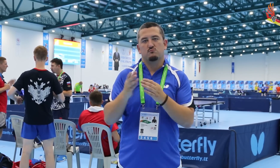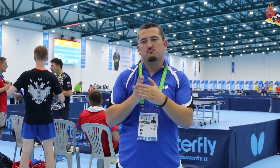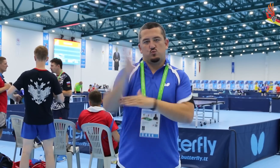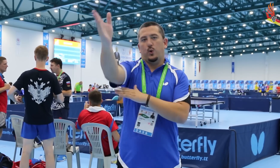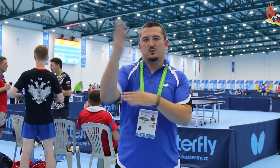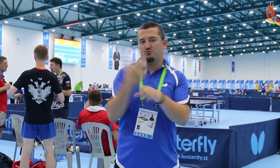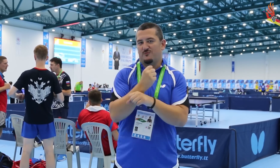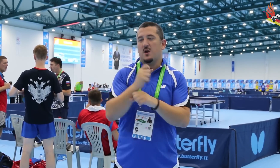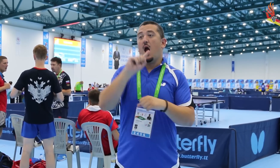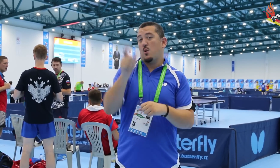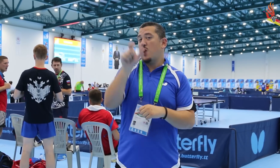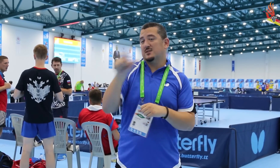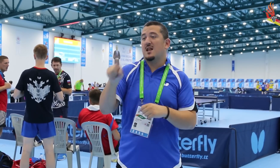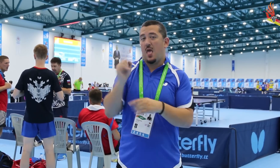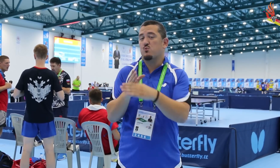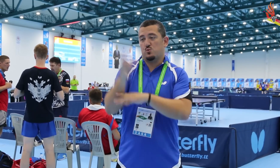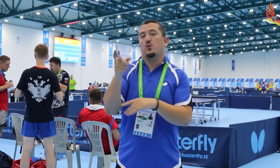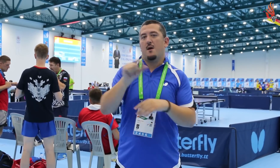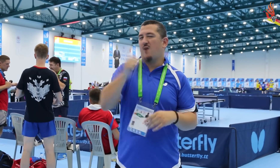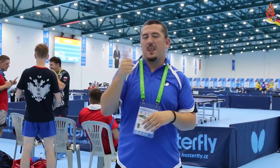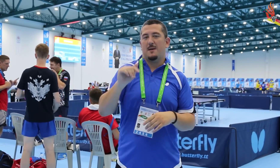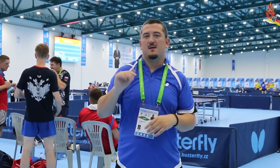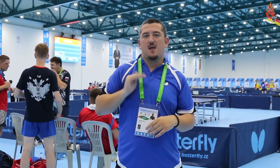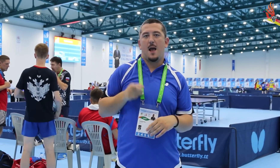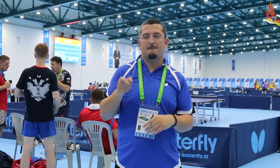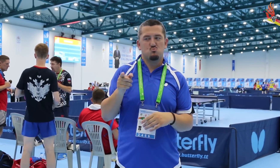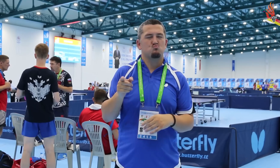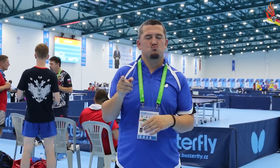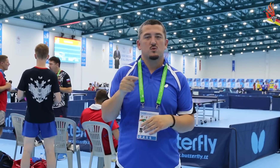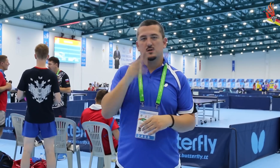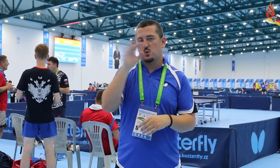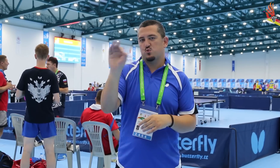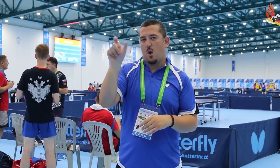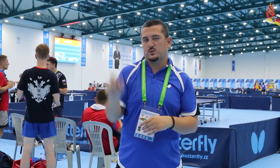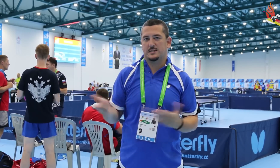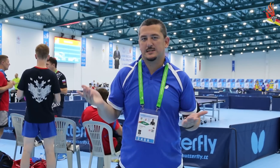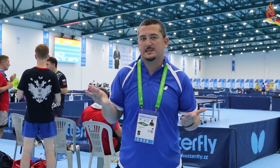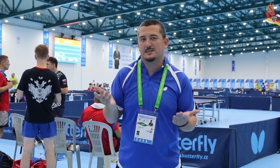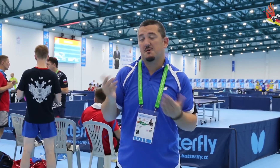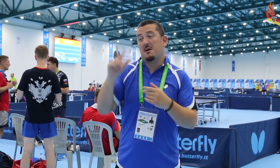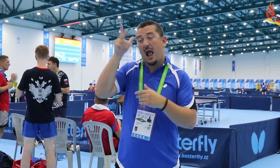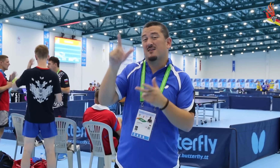Ich denke, dass sie weit kommen können, vor allem im Einzelwettkampf der Damen. Bei den Herren brauchen wir ein wenig Losglück.